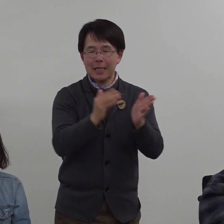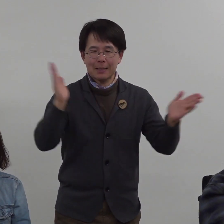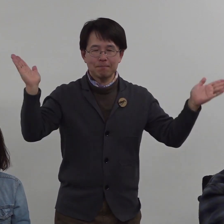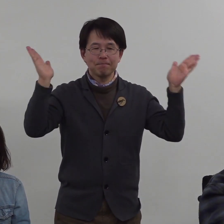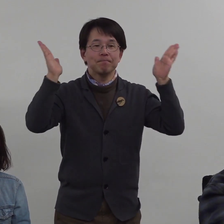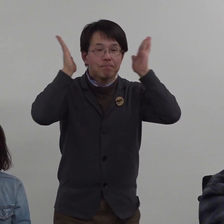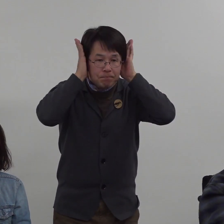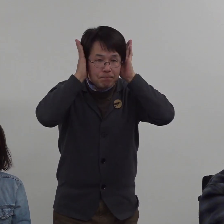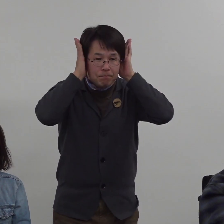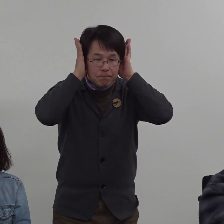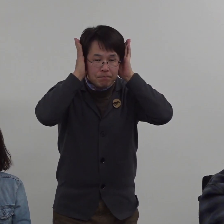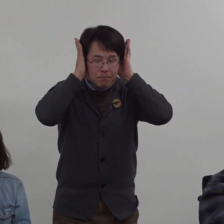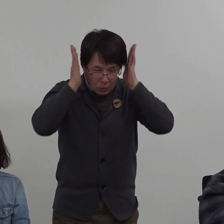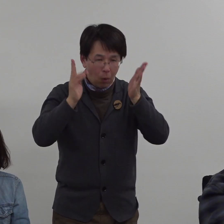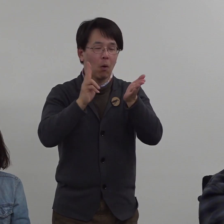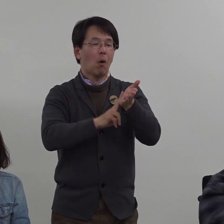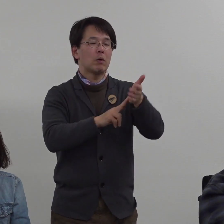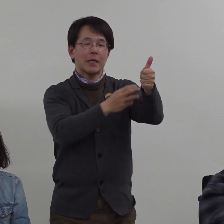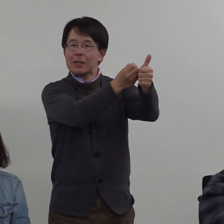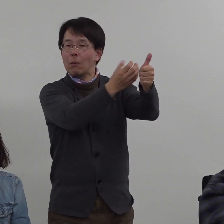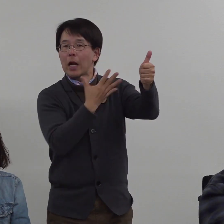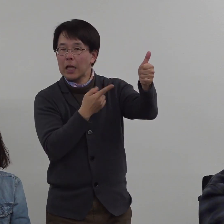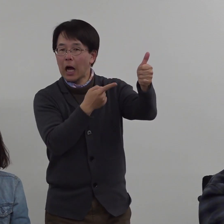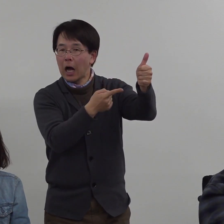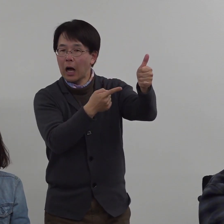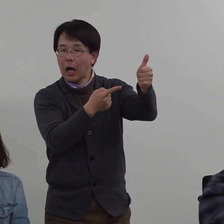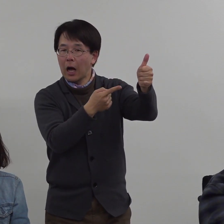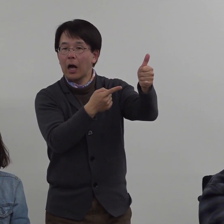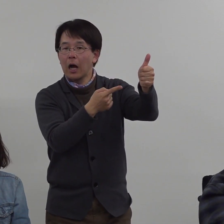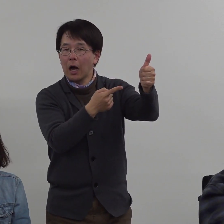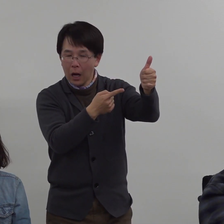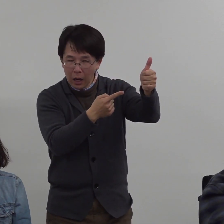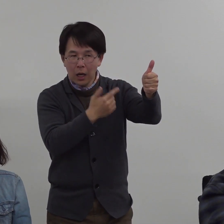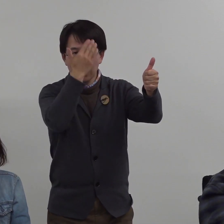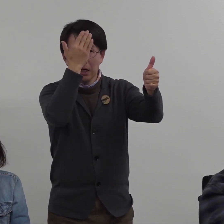そのときに言われたのが耳の障害との出会いです